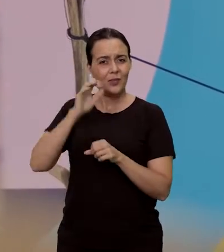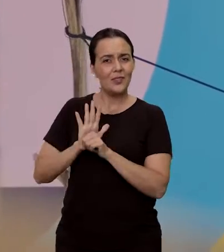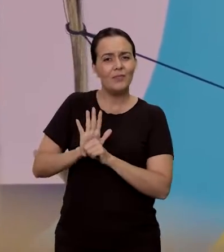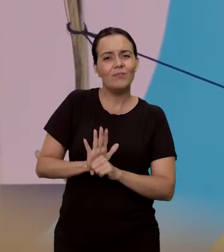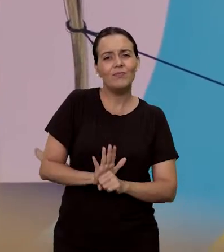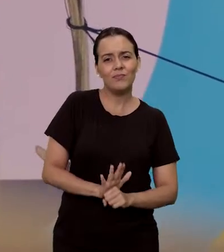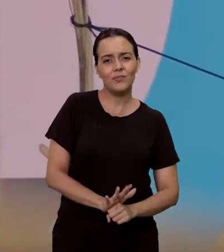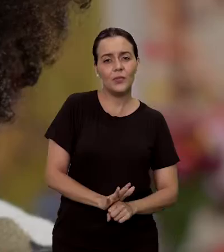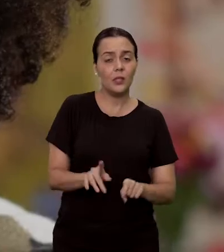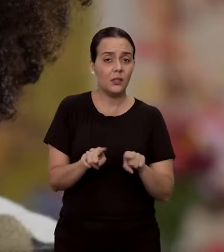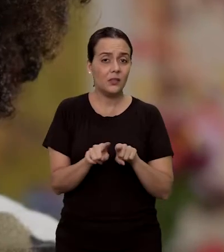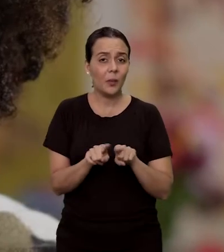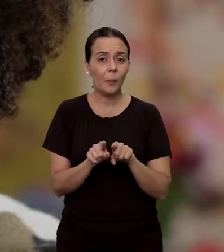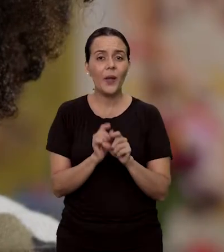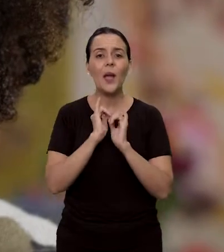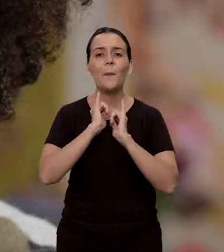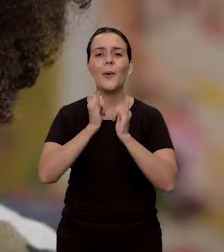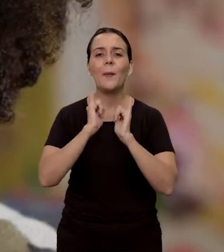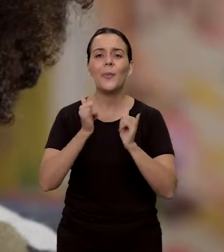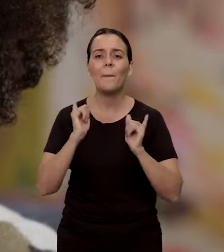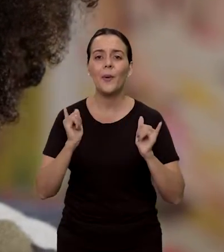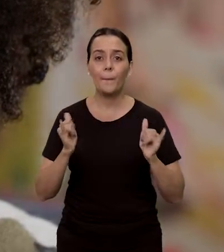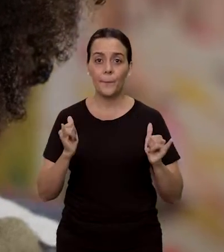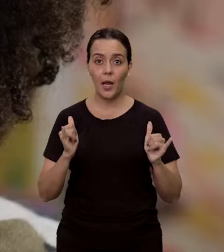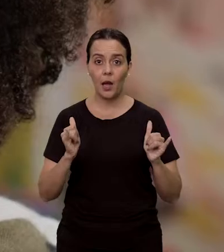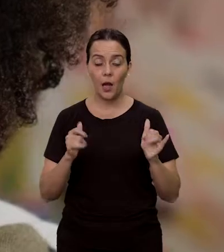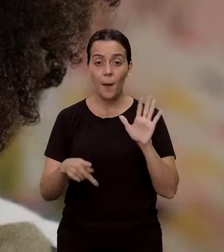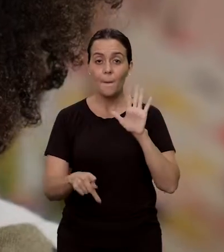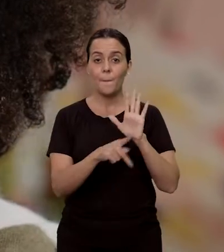E contar a história pela perspectiva da população negra,